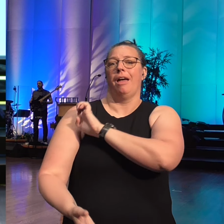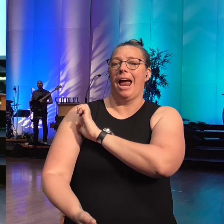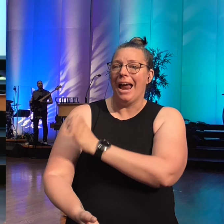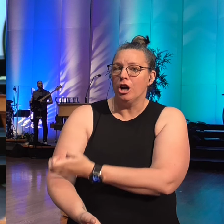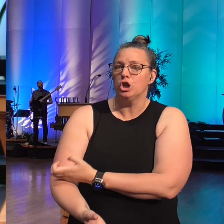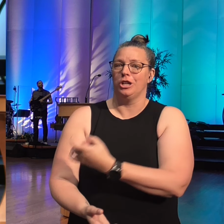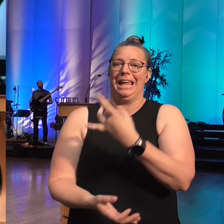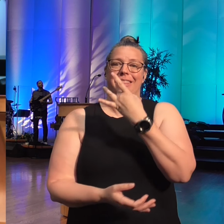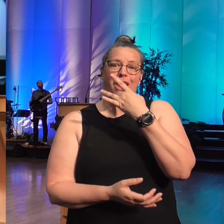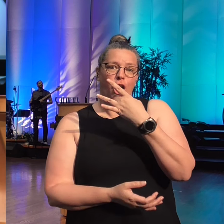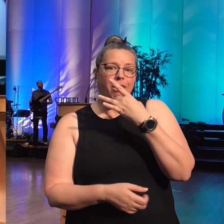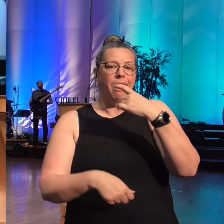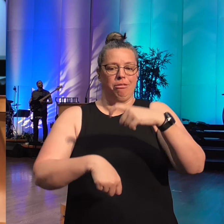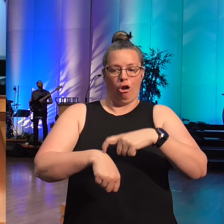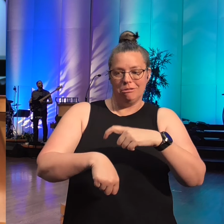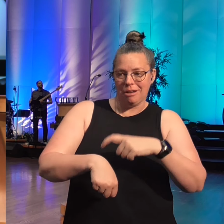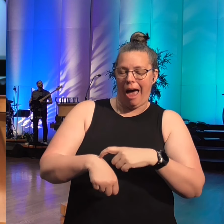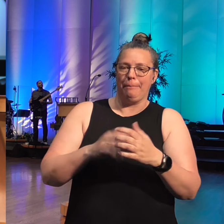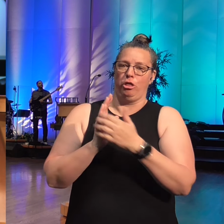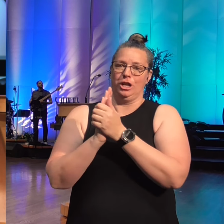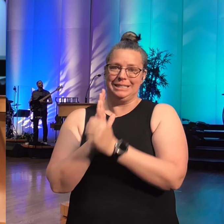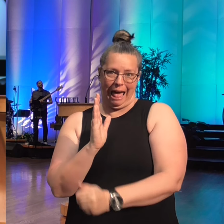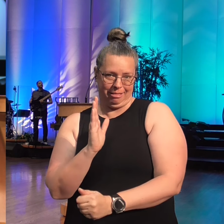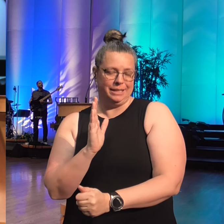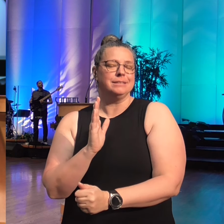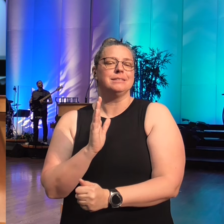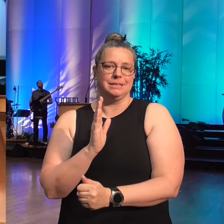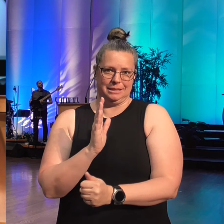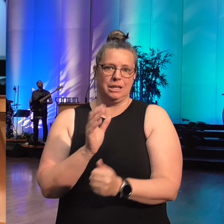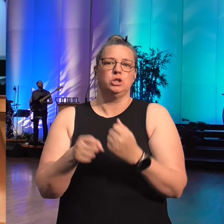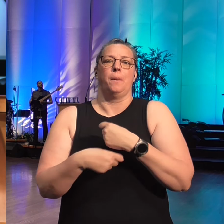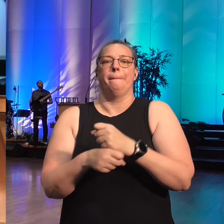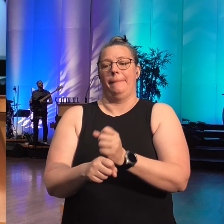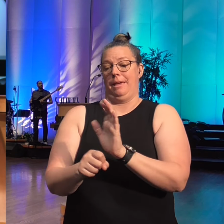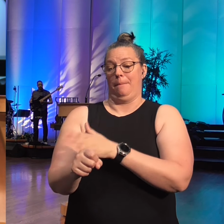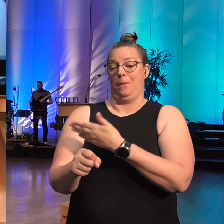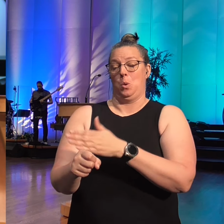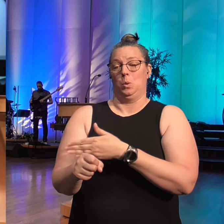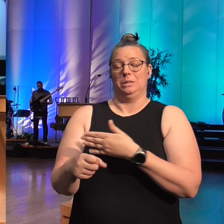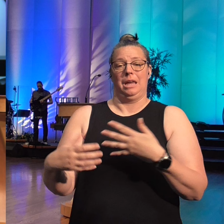su luz su tiempo sus talentos y sus tesoros para hacer de nuestro programa de música lo que es